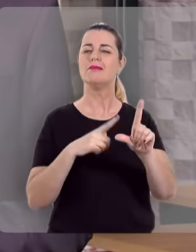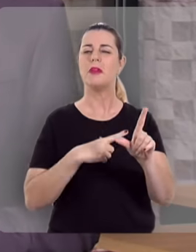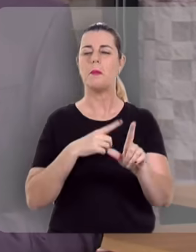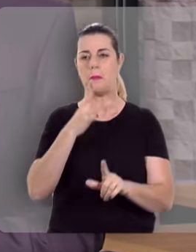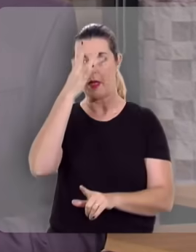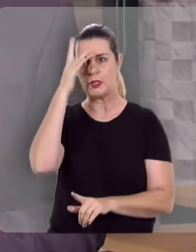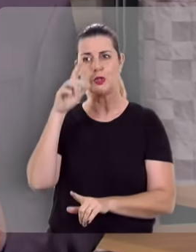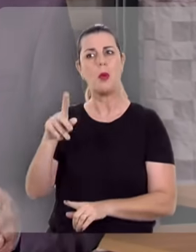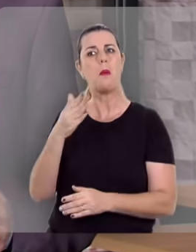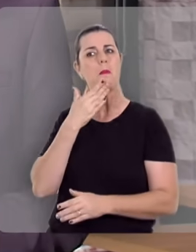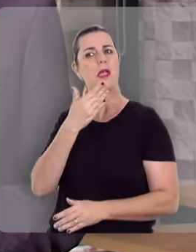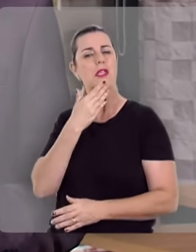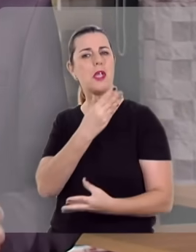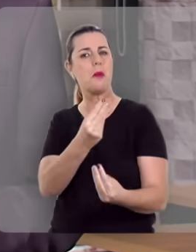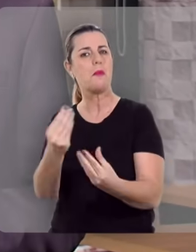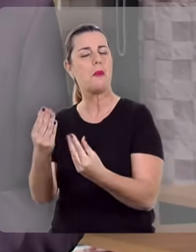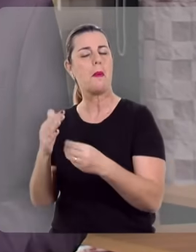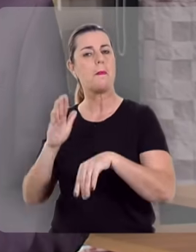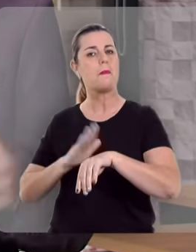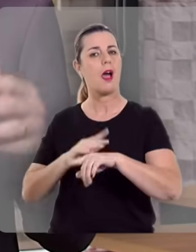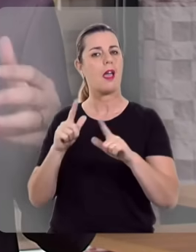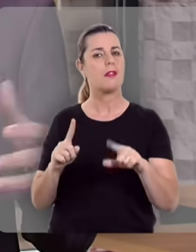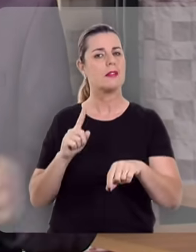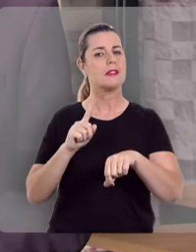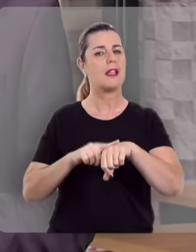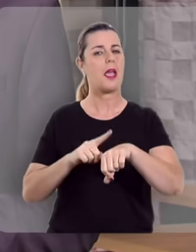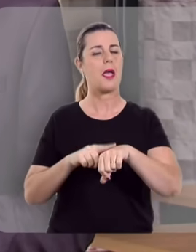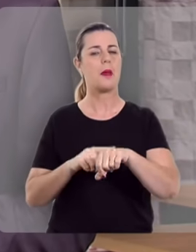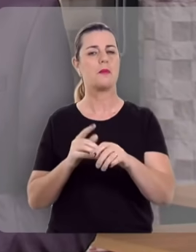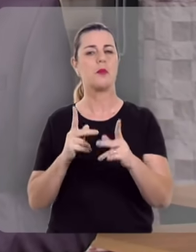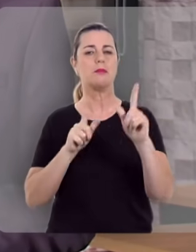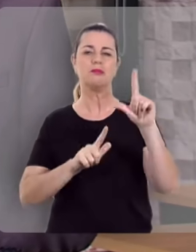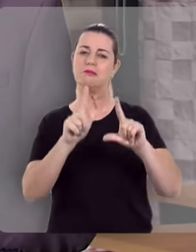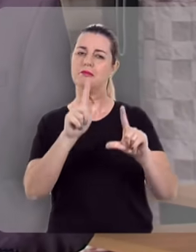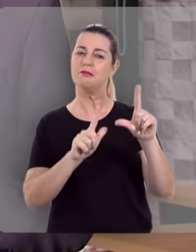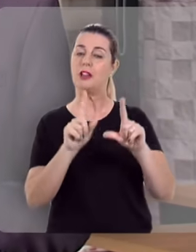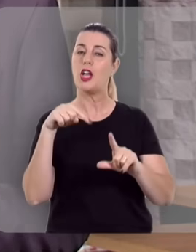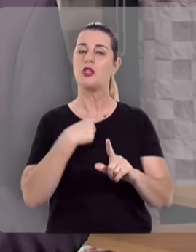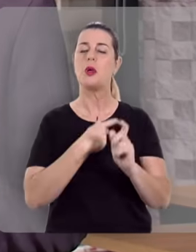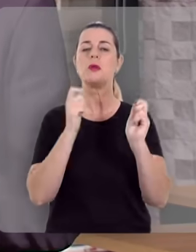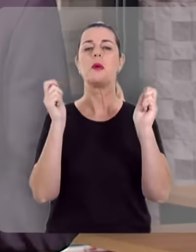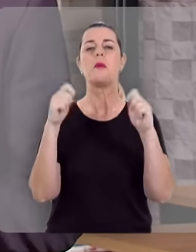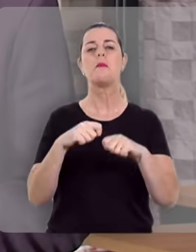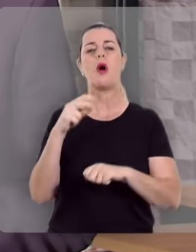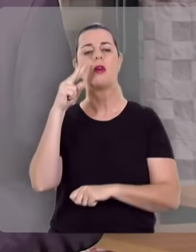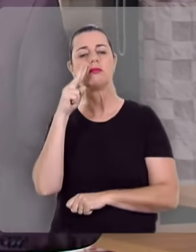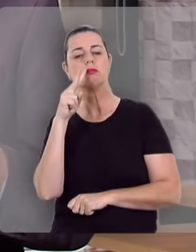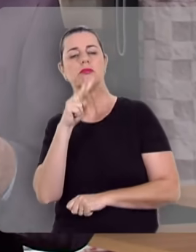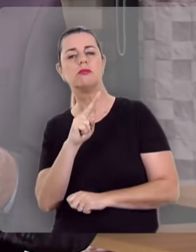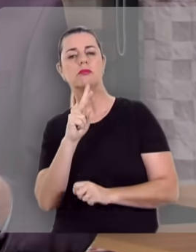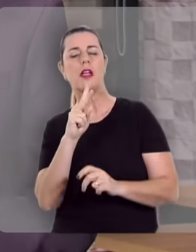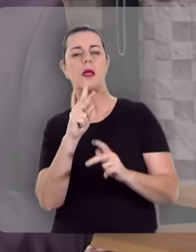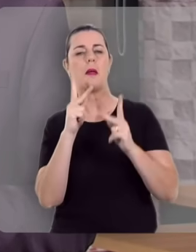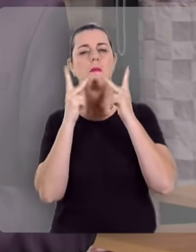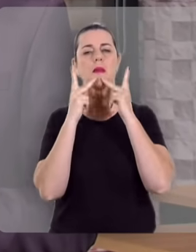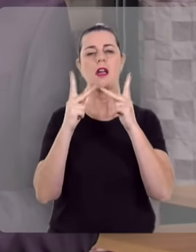tantos pedidos agora com mais tempo de programação quando a gente pode ouvir a mensagem do Evangelho